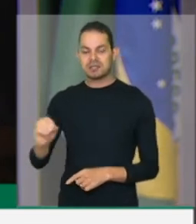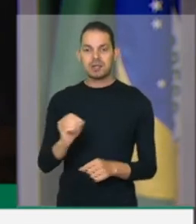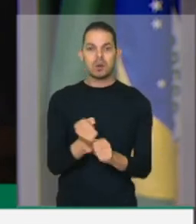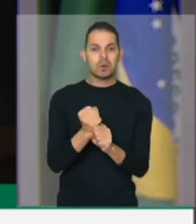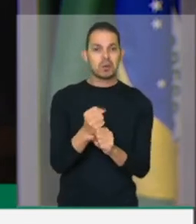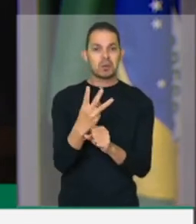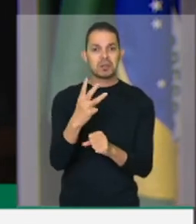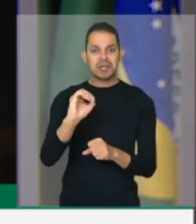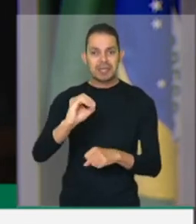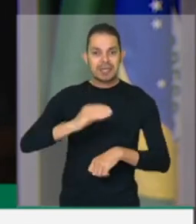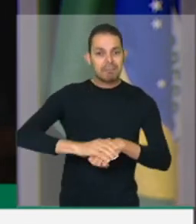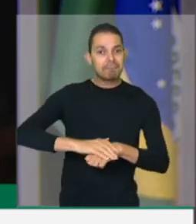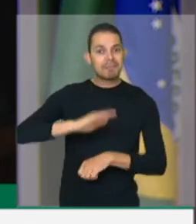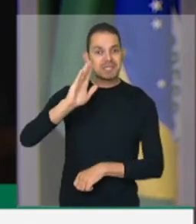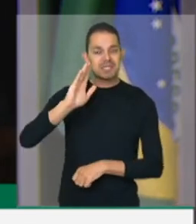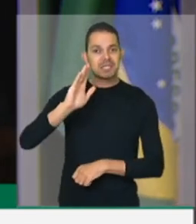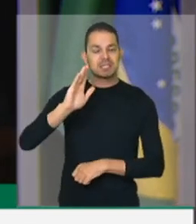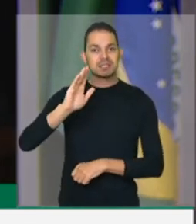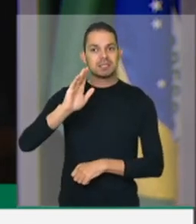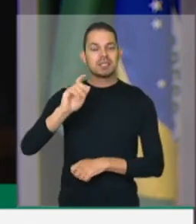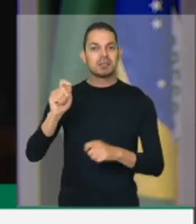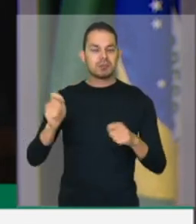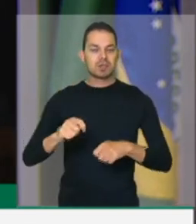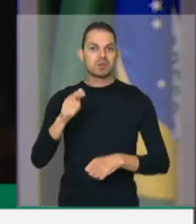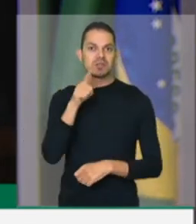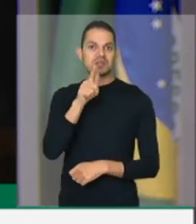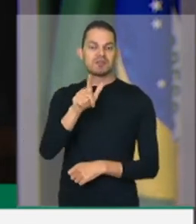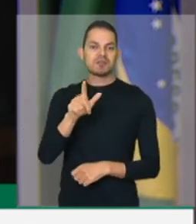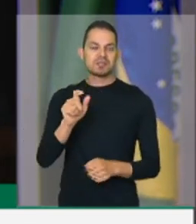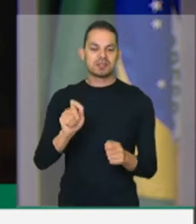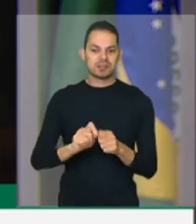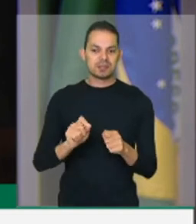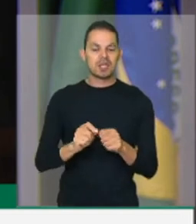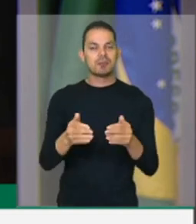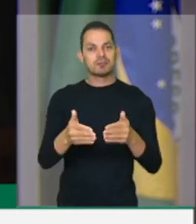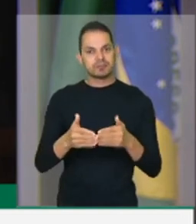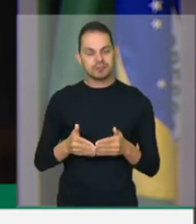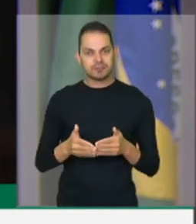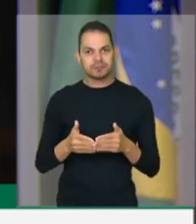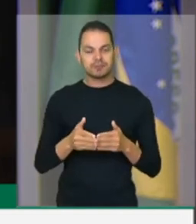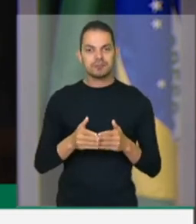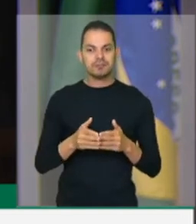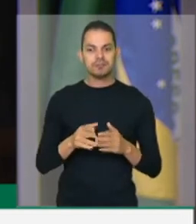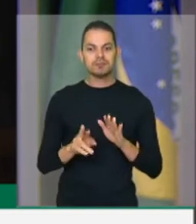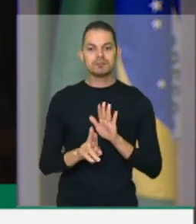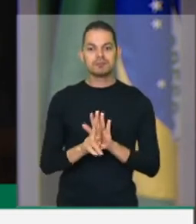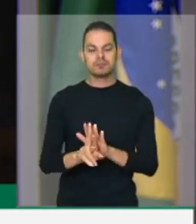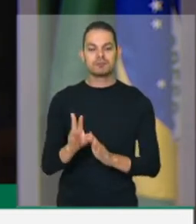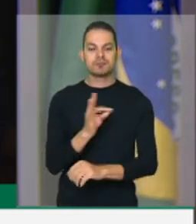VAI DEMORAR MAIS DE 30 ANOS PARA PODER SER REALIZADA. ENTÃO SOLICITAMOS ISSO EM NOME-- [INTERRUPÇÃO NO ÁUDIO]